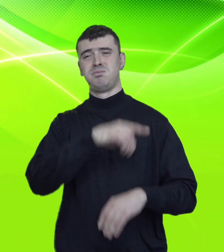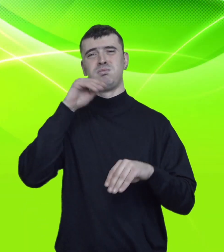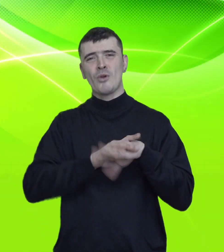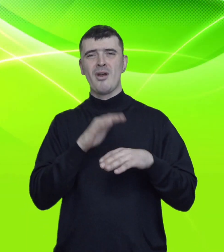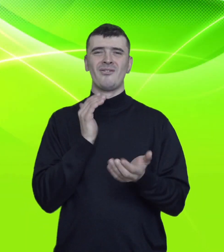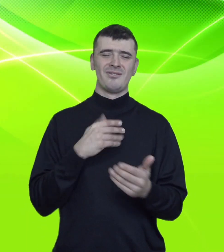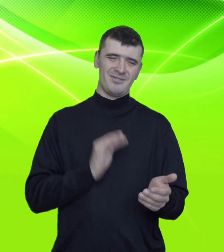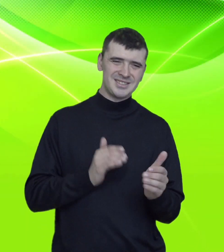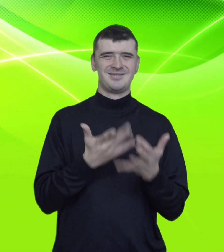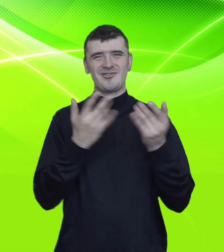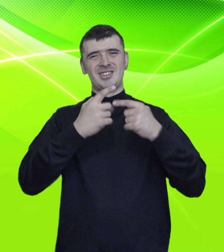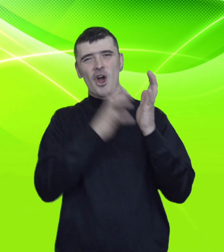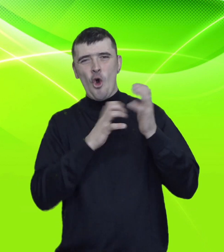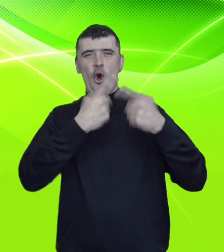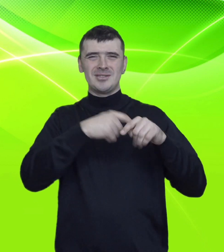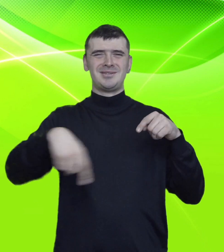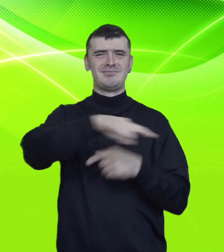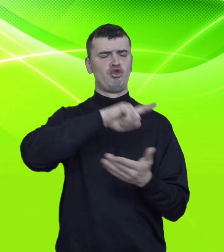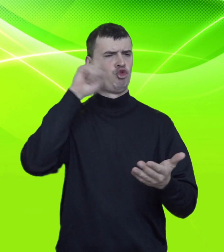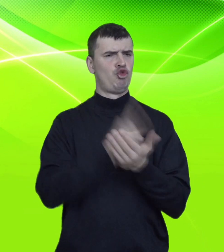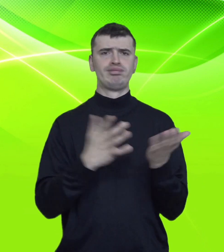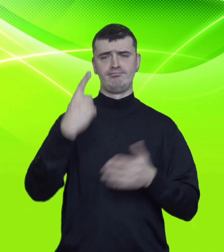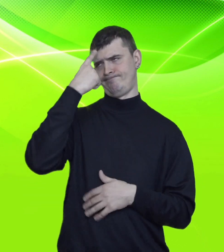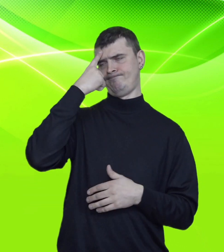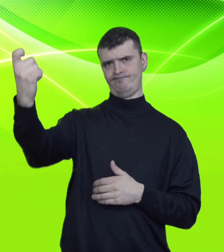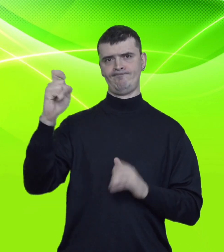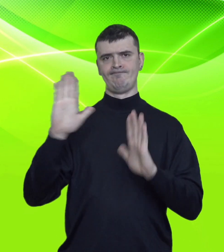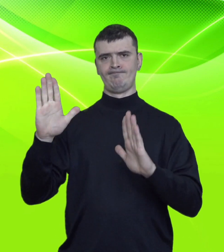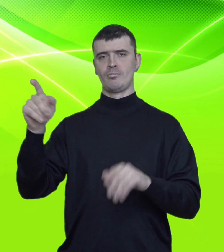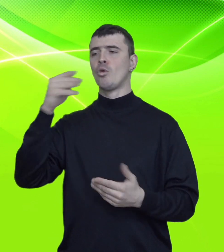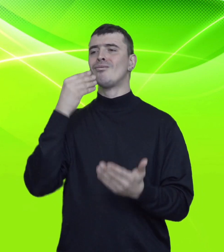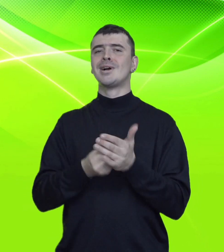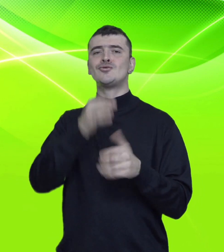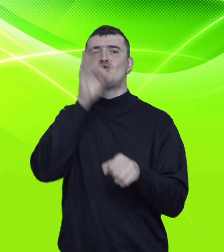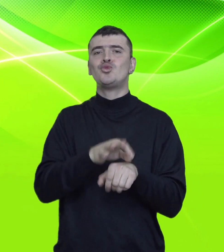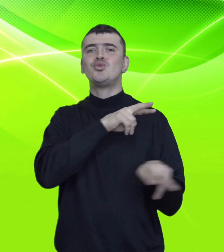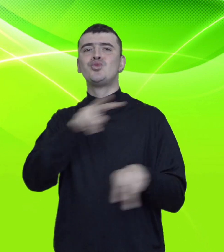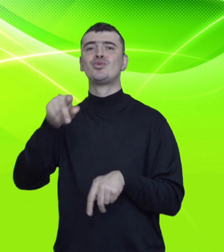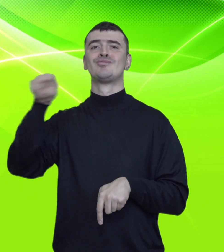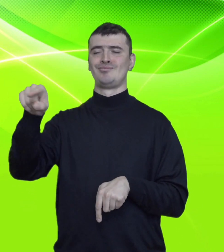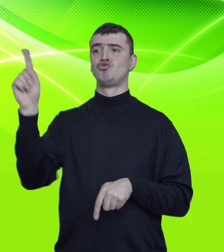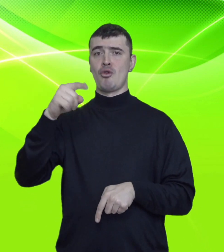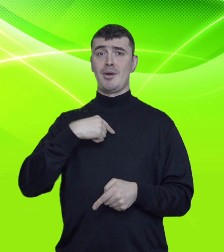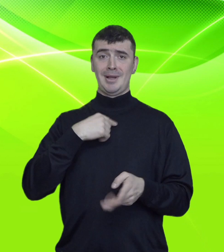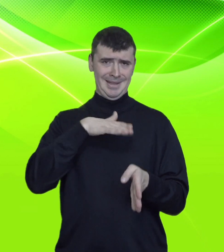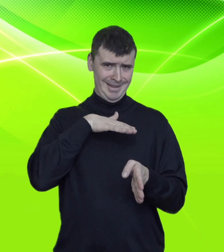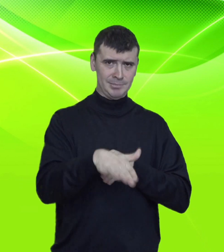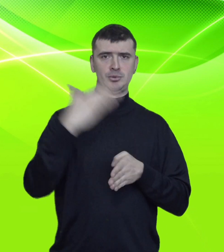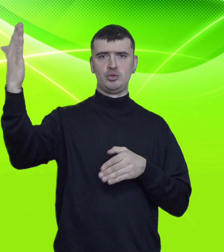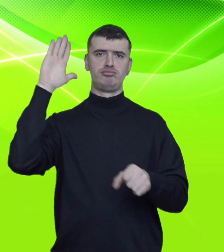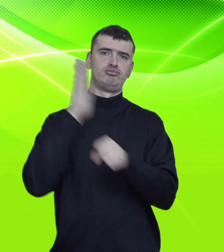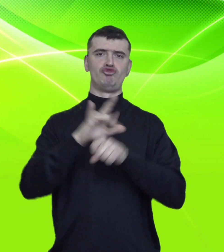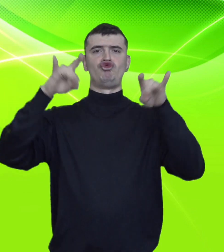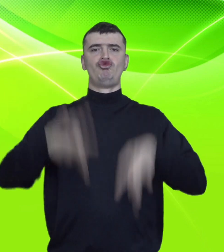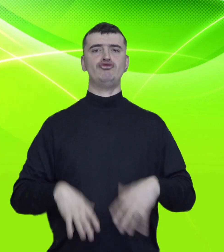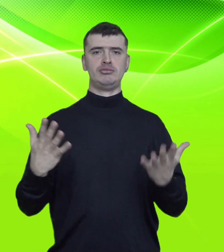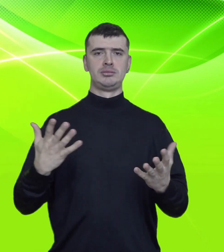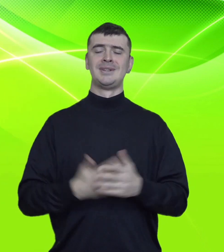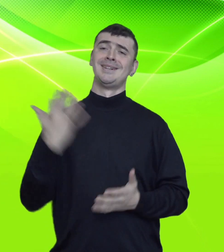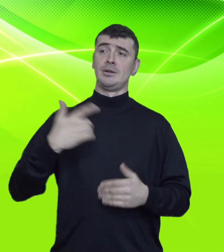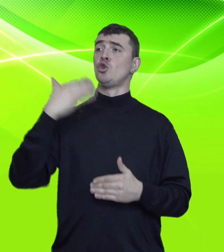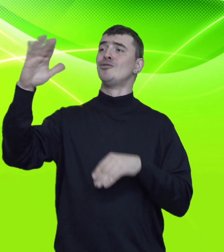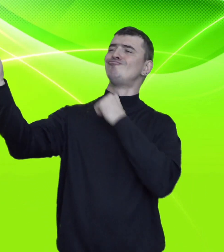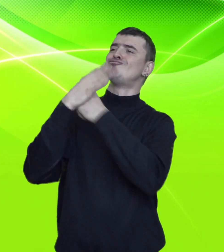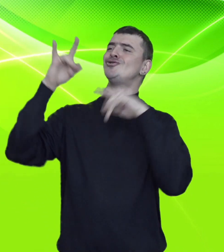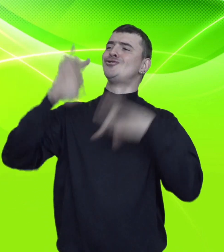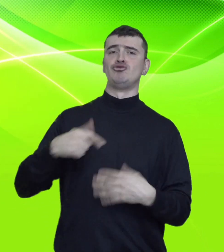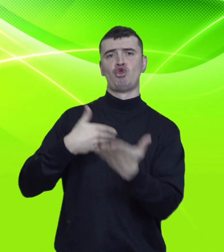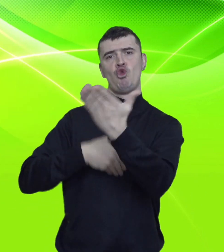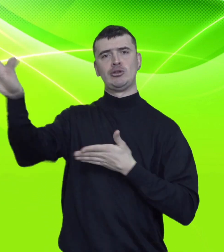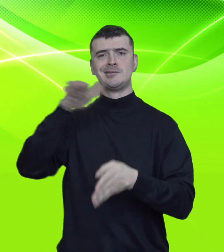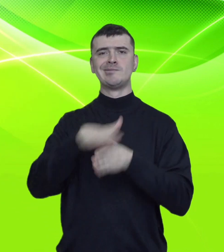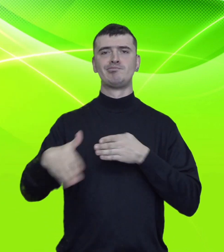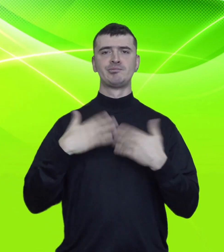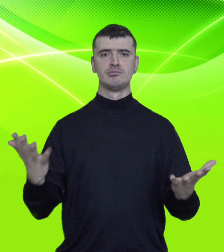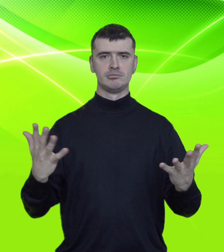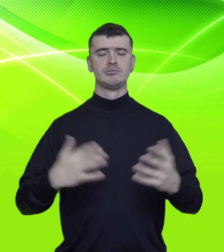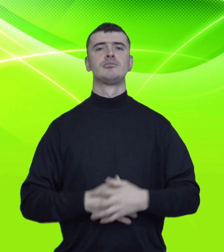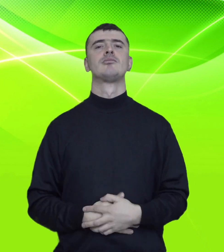Они обязаны проинформировать финансового уполномоченного об исполнении его решения либо об отказе в исполнении.